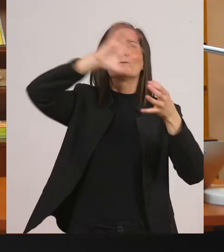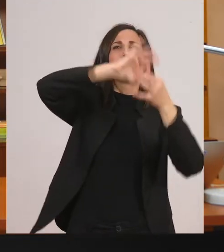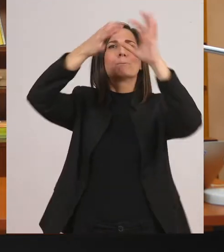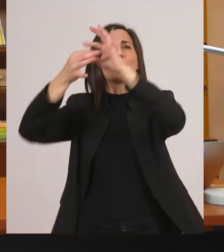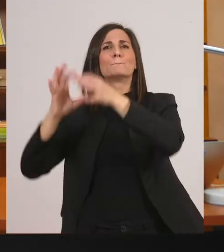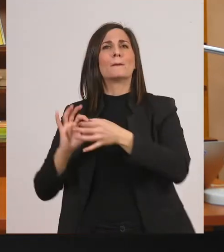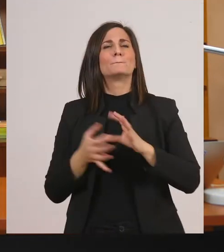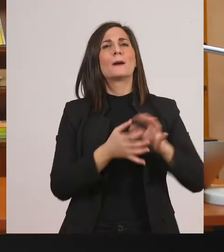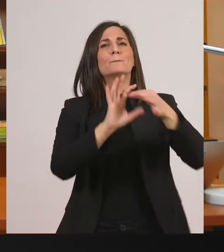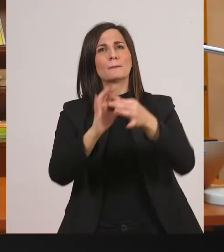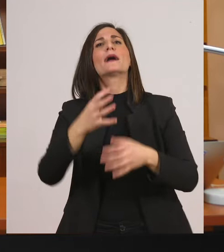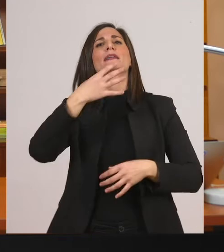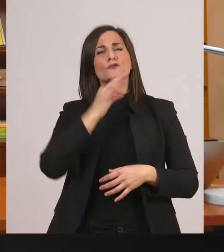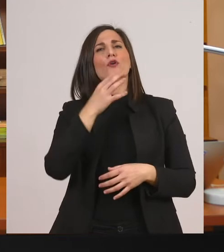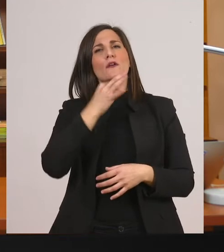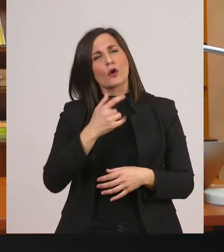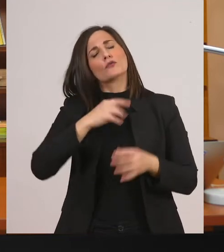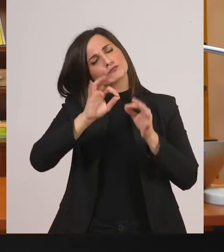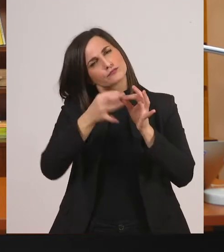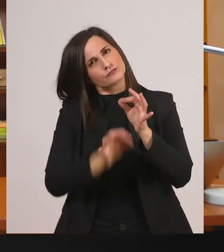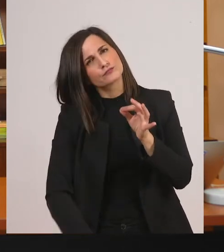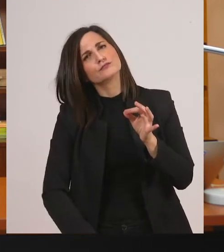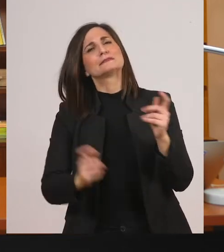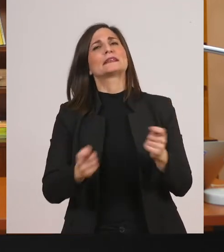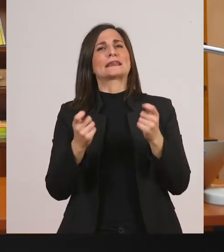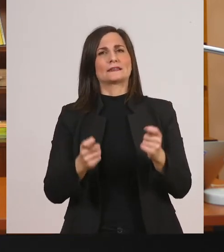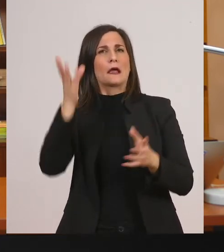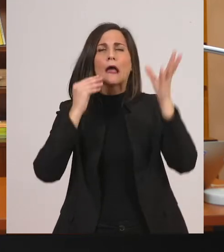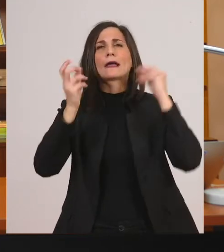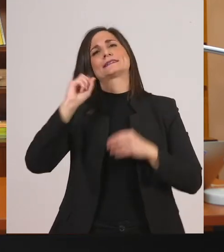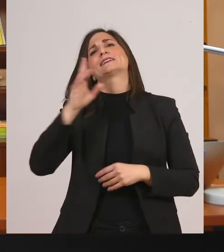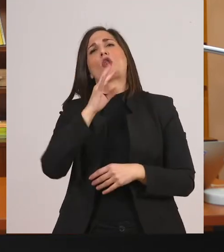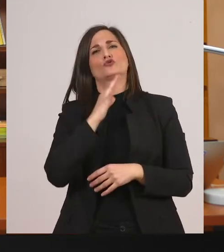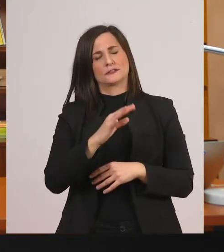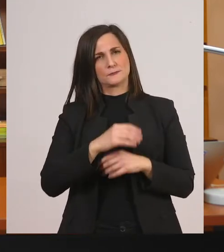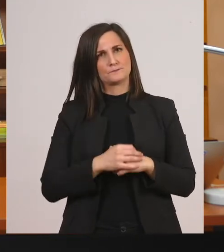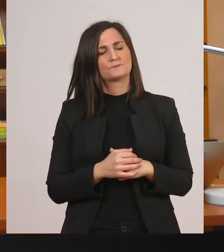και για αυτούς τους λόγους θα αναλύσουμε παρακάτω τι συμβαίνει. Και από εκεί και πέρα...